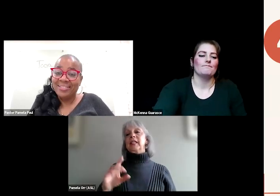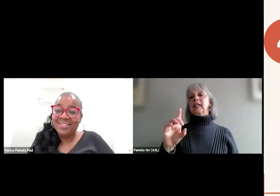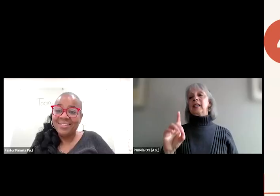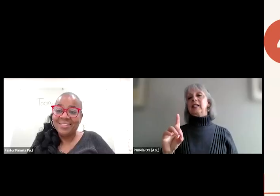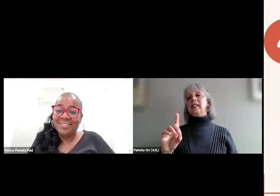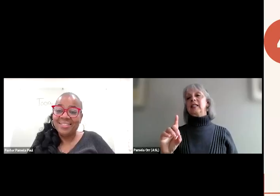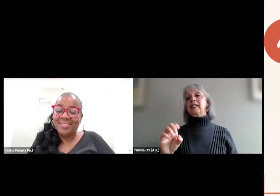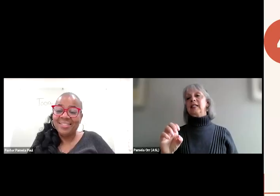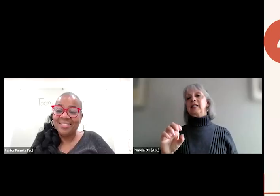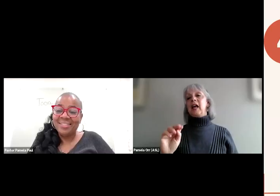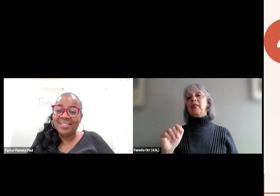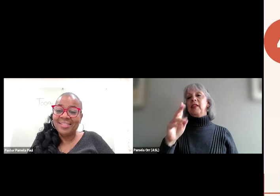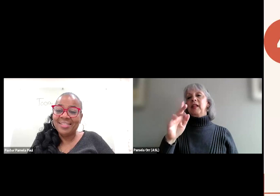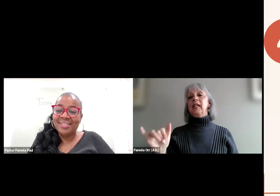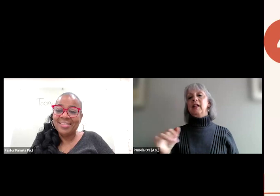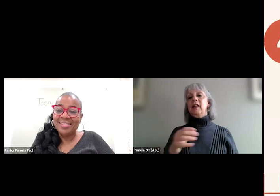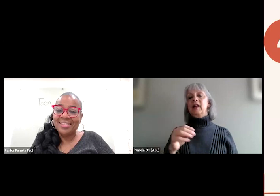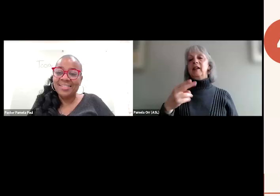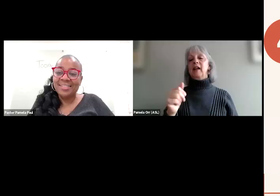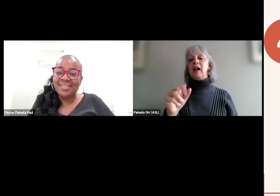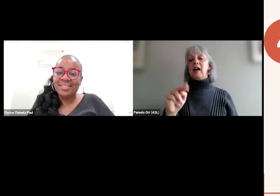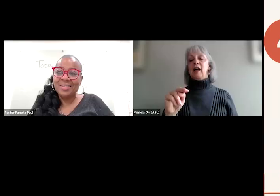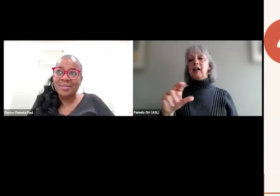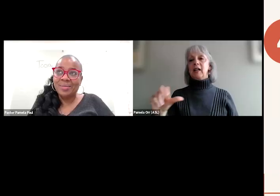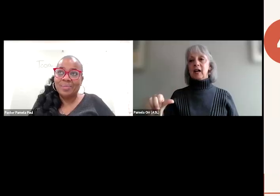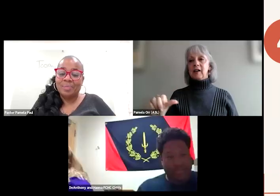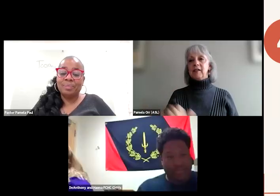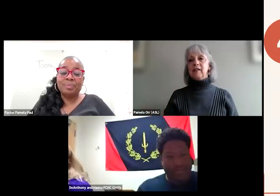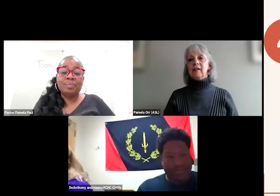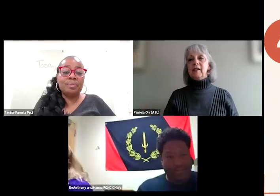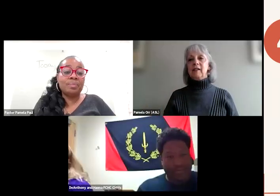Abordar el estigma con la formación de reducción de daños. Capacitar a los gestores de vivienda